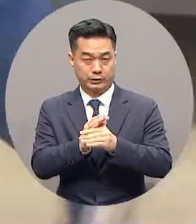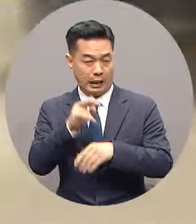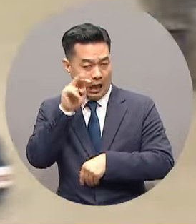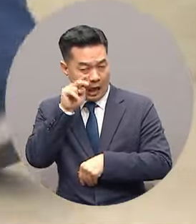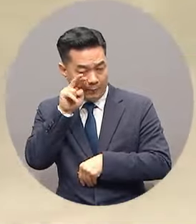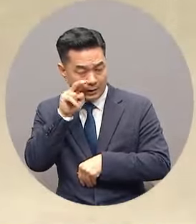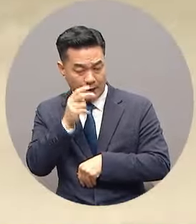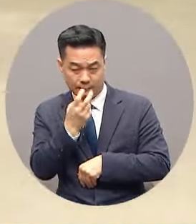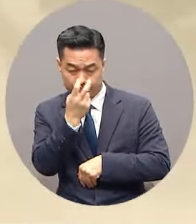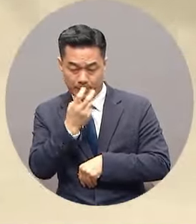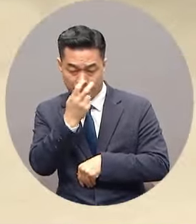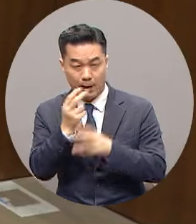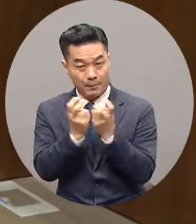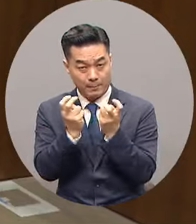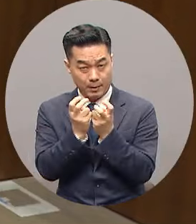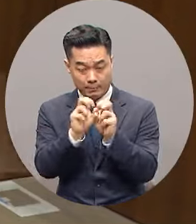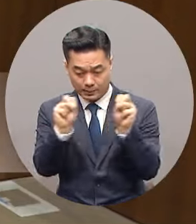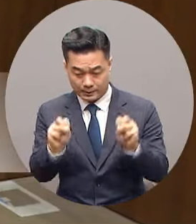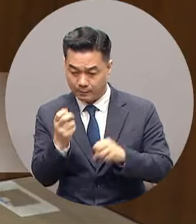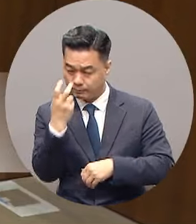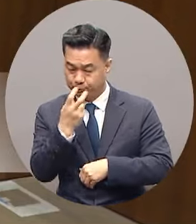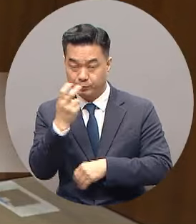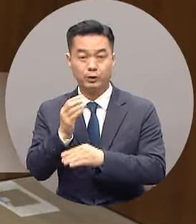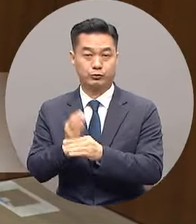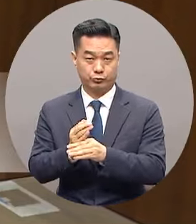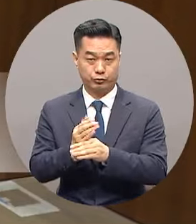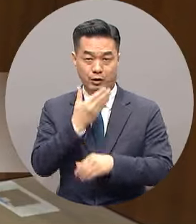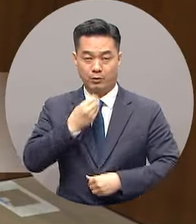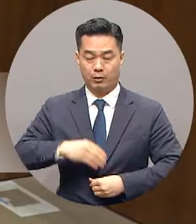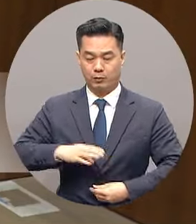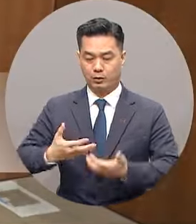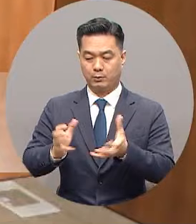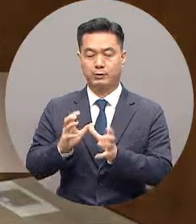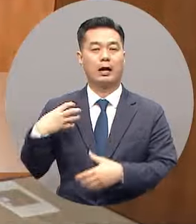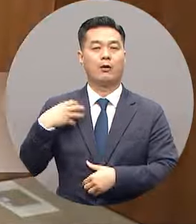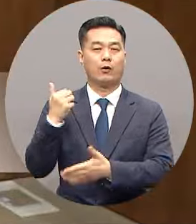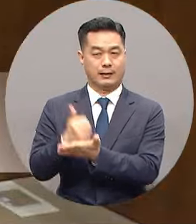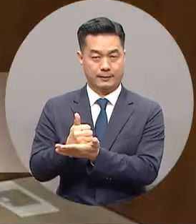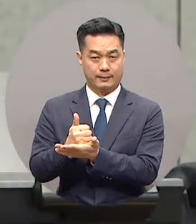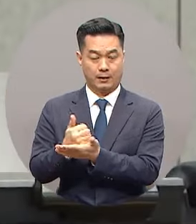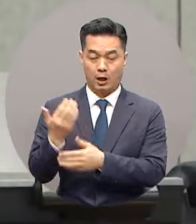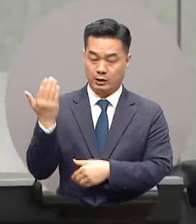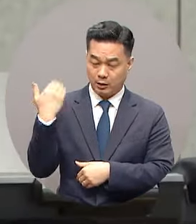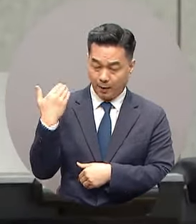정부는 중증 응급 중심의 비상 진료 체계를점검하고 있습니다.